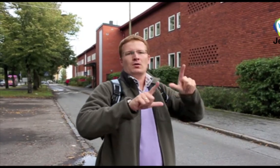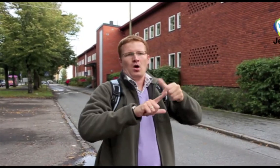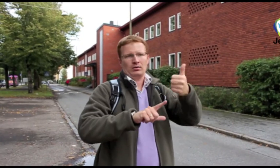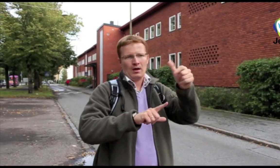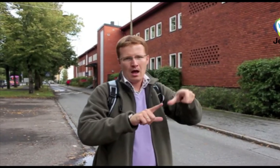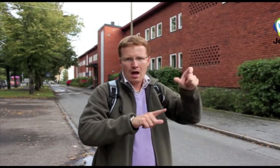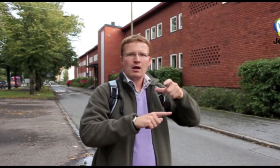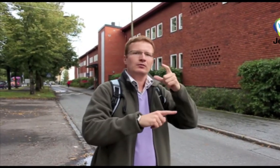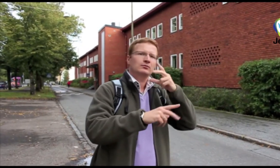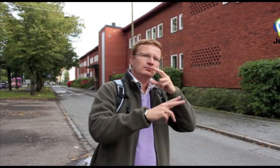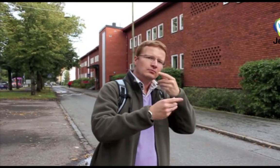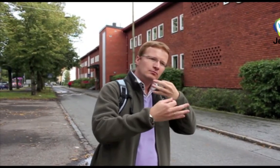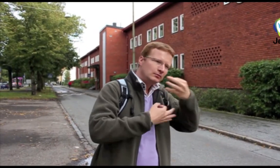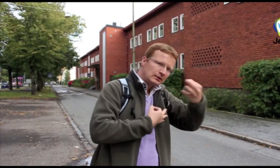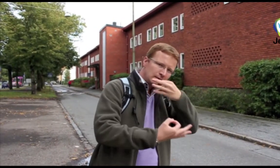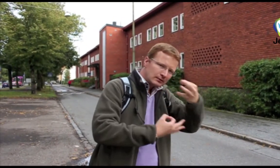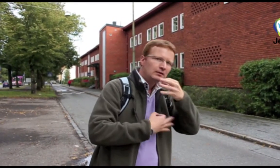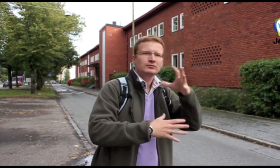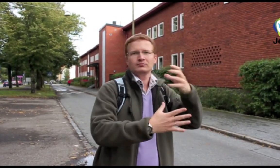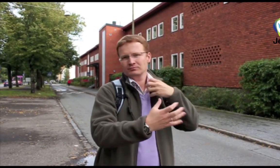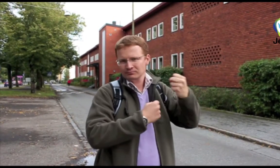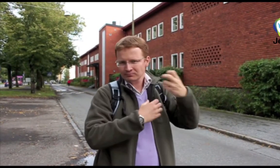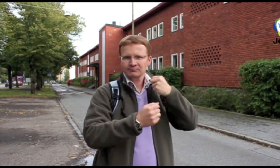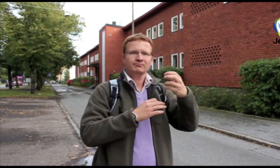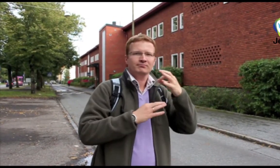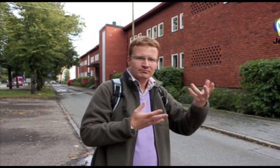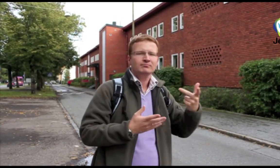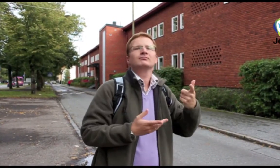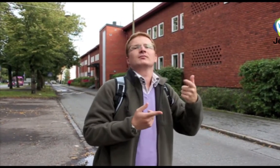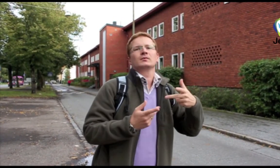Aztán tanárokat kikérdeztem erről az oktatásmódszerről, akik válaszolgattak a kérdésemre.